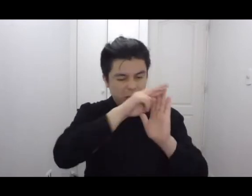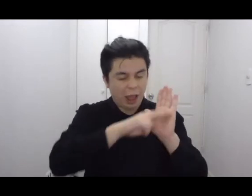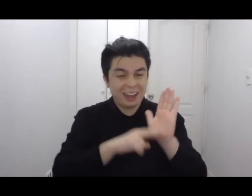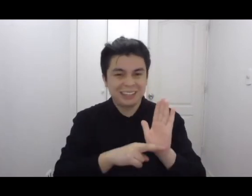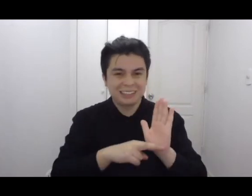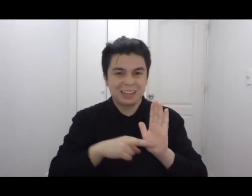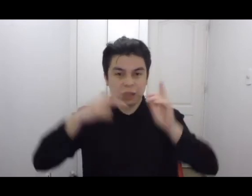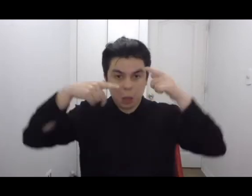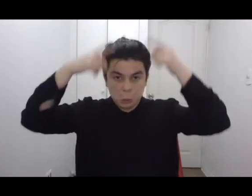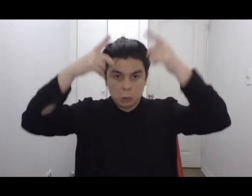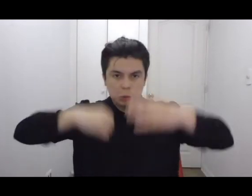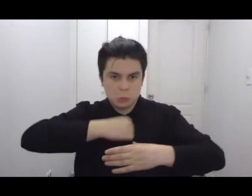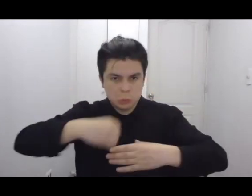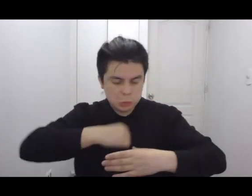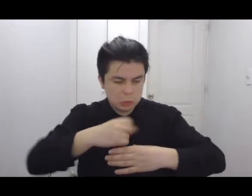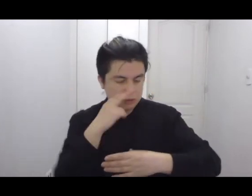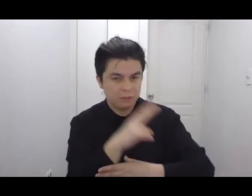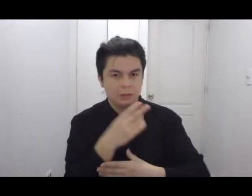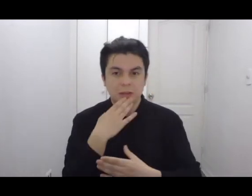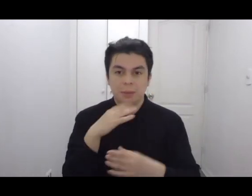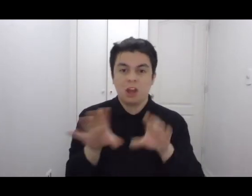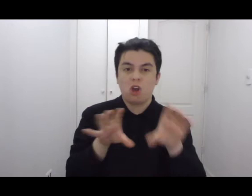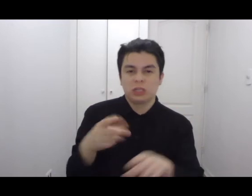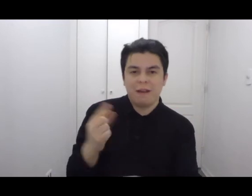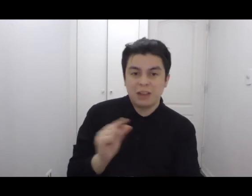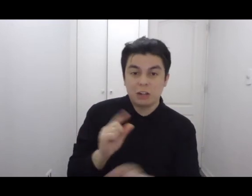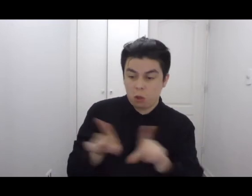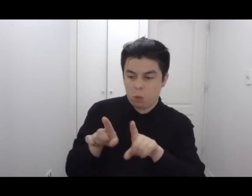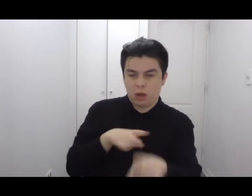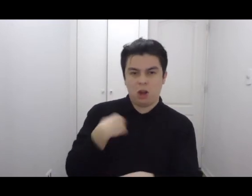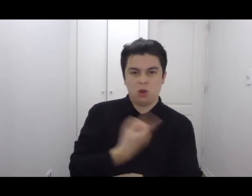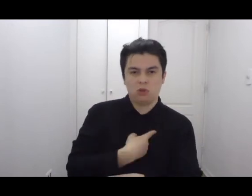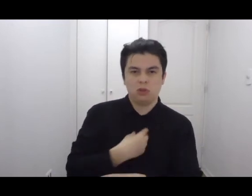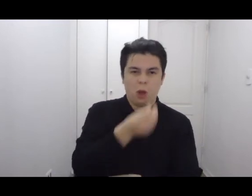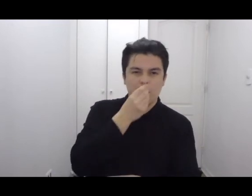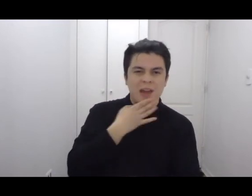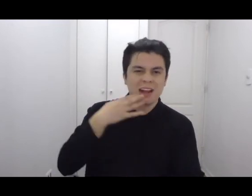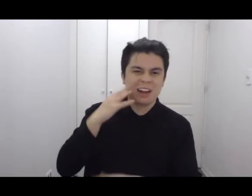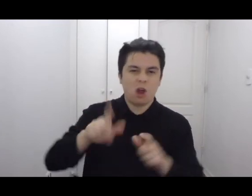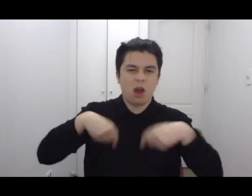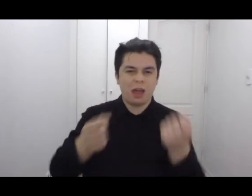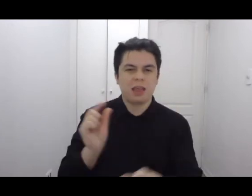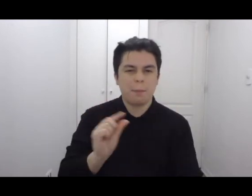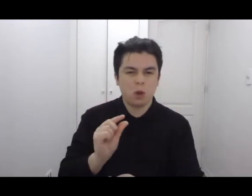que puedes cocinar de cosas saludables ricas a bajo costo como en come rico gasta poquito